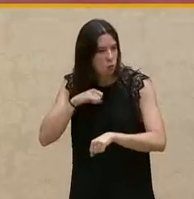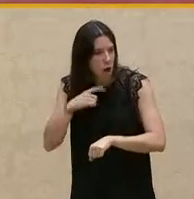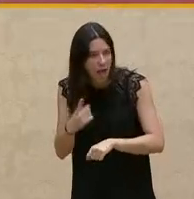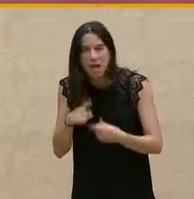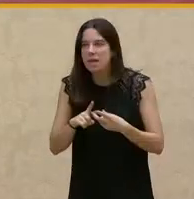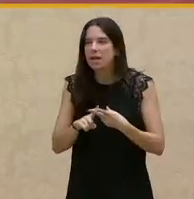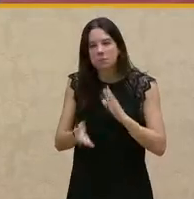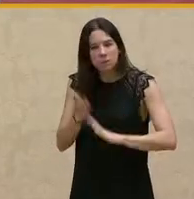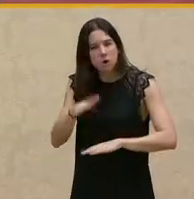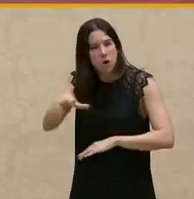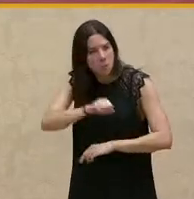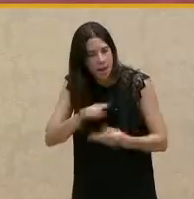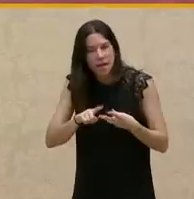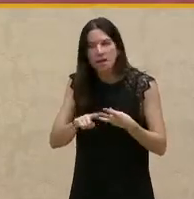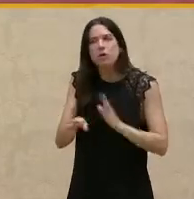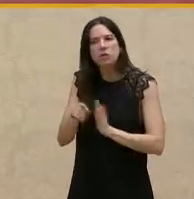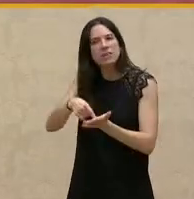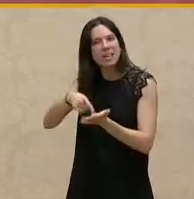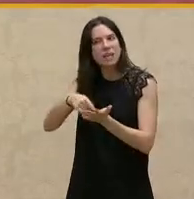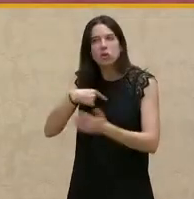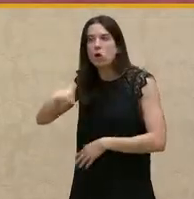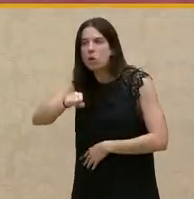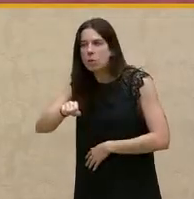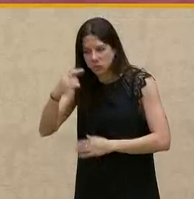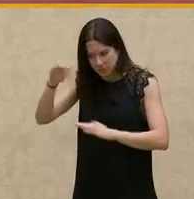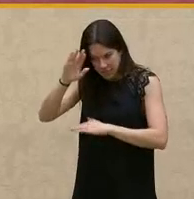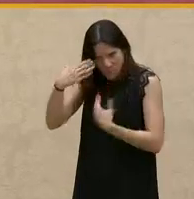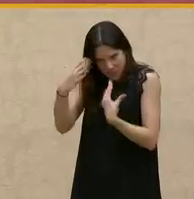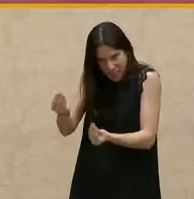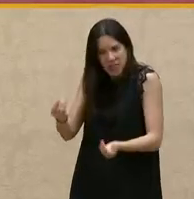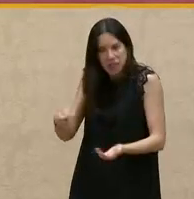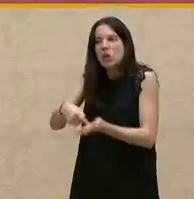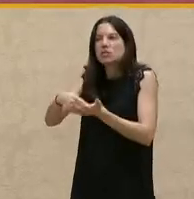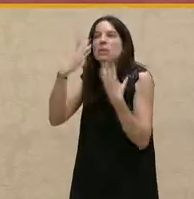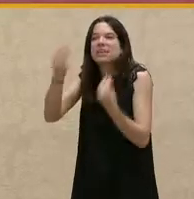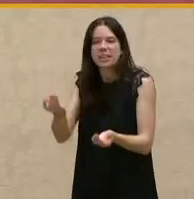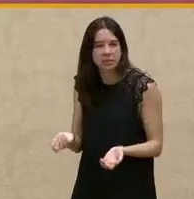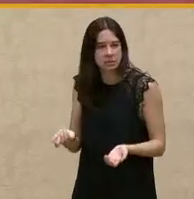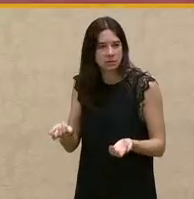que te entiendan cuando compras, y, en todo caso, tienes a tu hija, que estoy seguro que